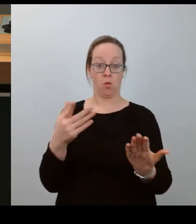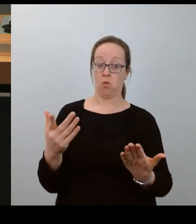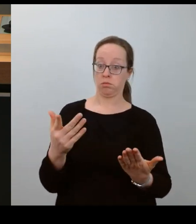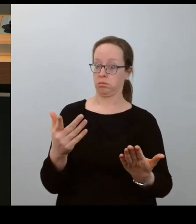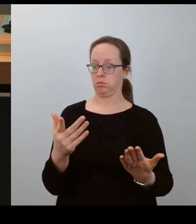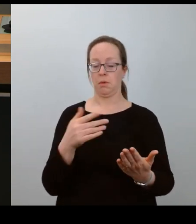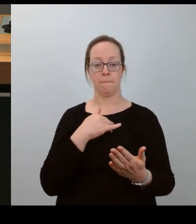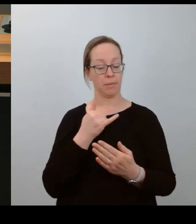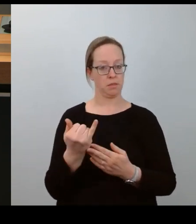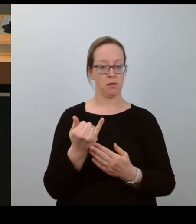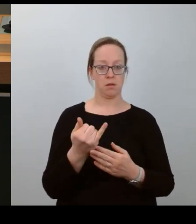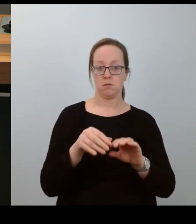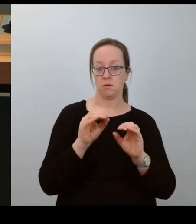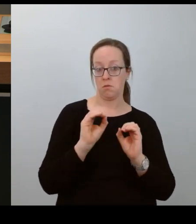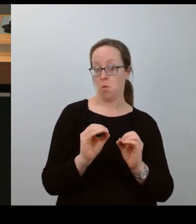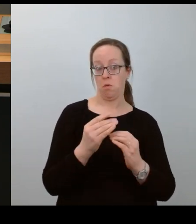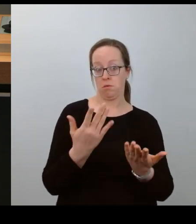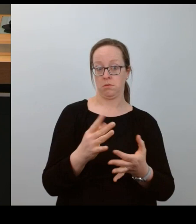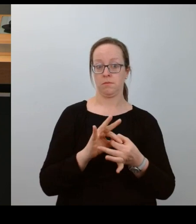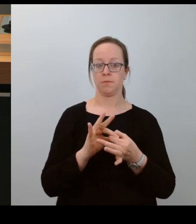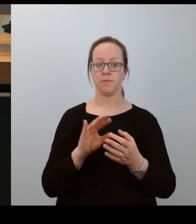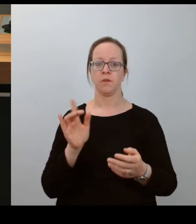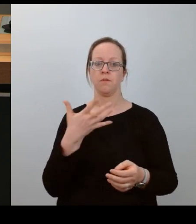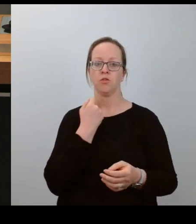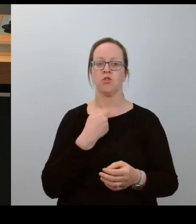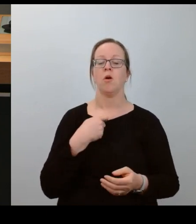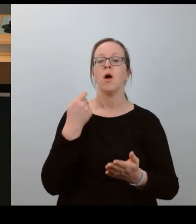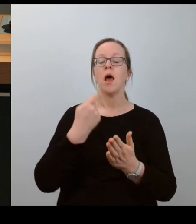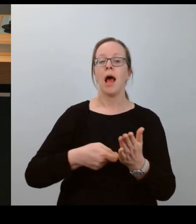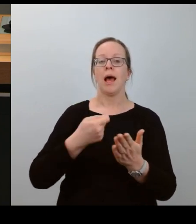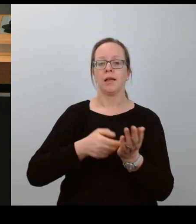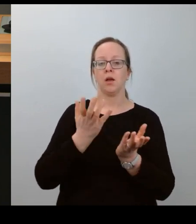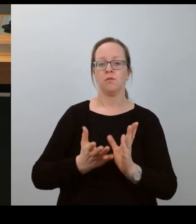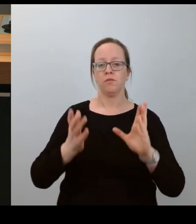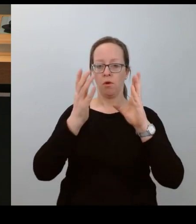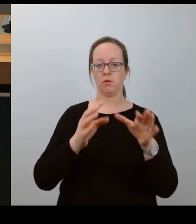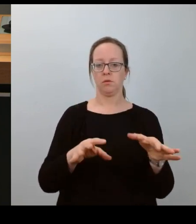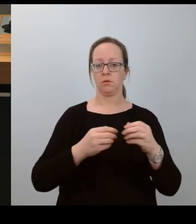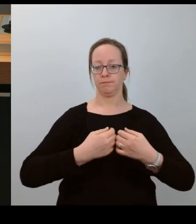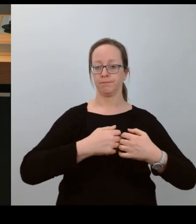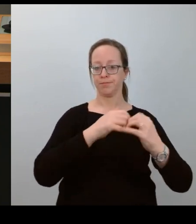Das ist der richtige Weg und auf diesem Weg machen wir uns. Die